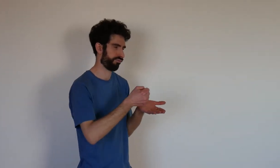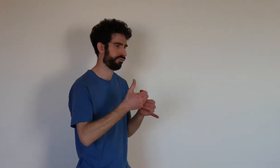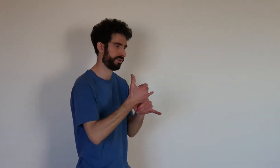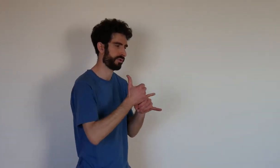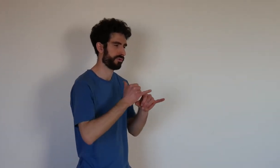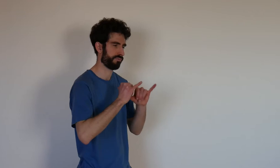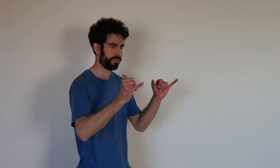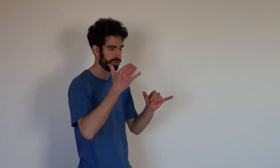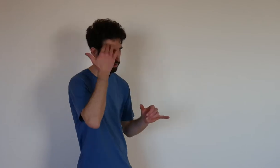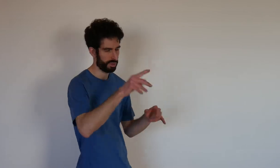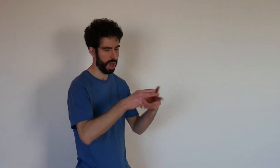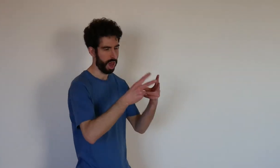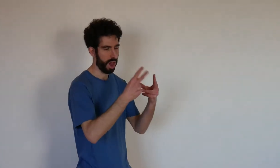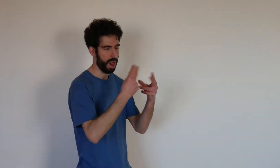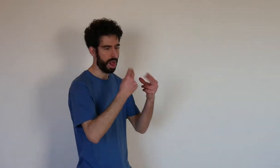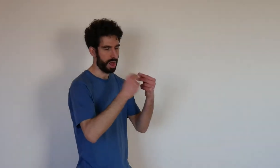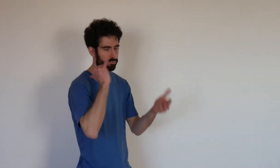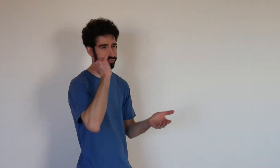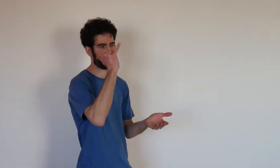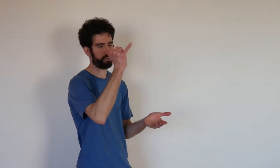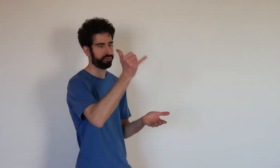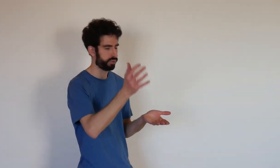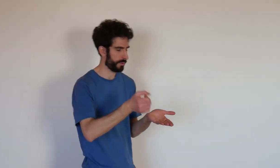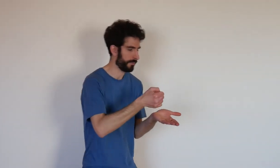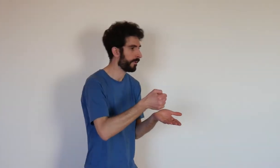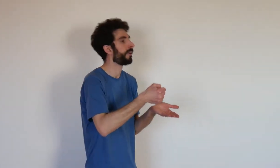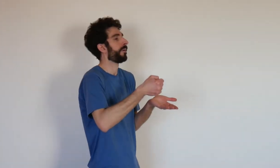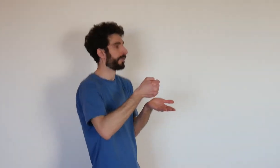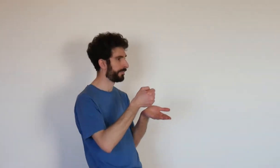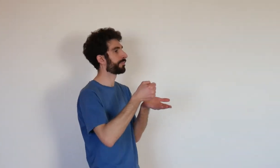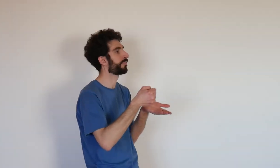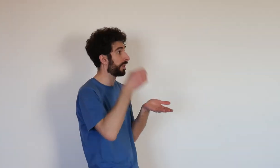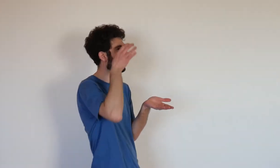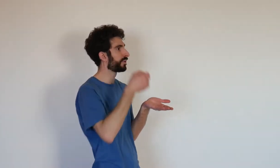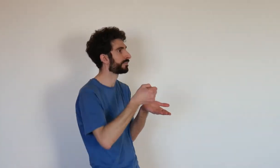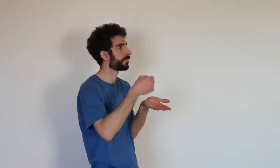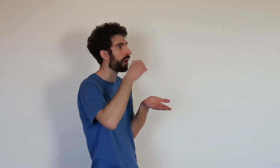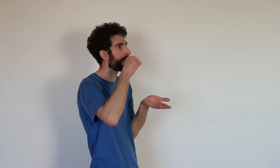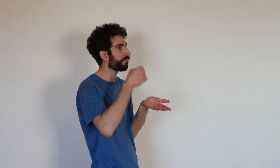Ce café est puissant. Je sais que ses explications sont longues. Je t'écoute.